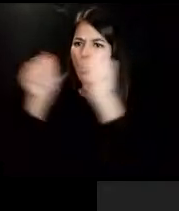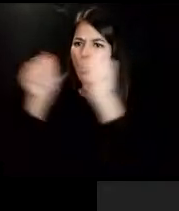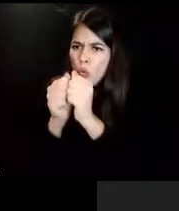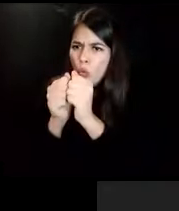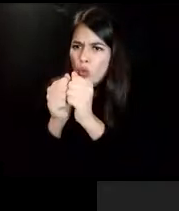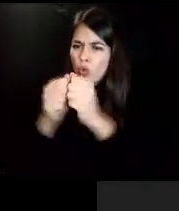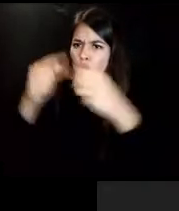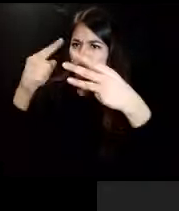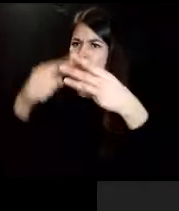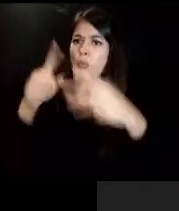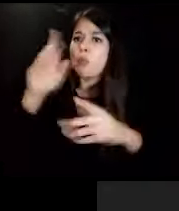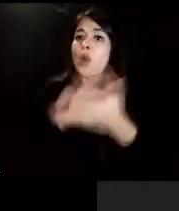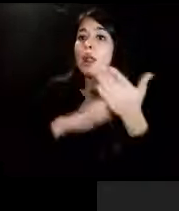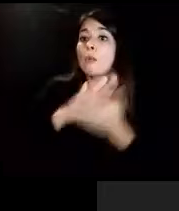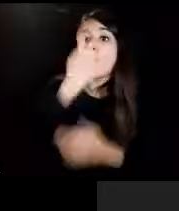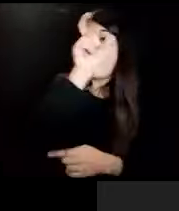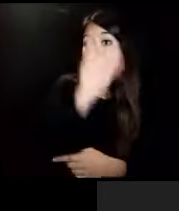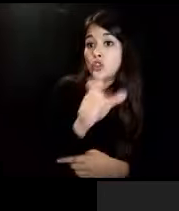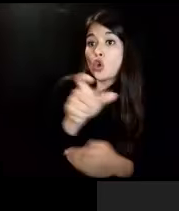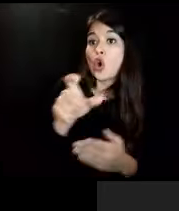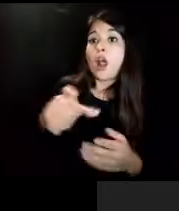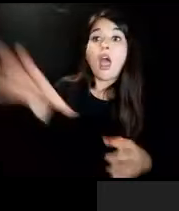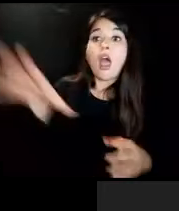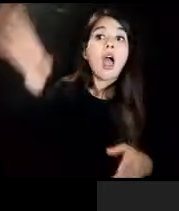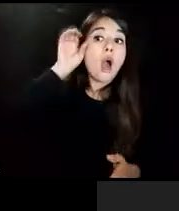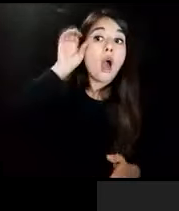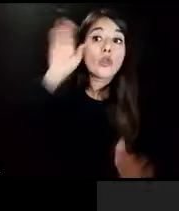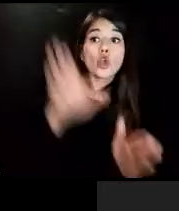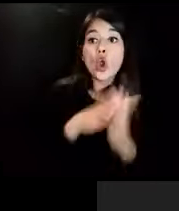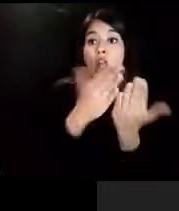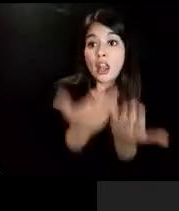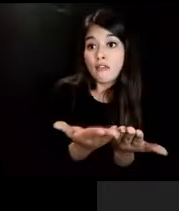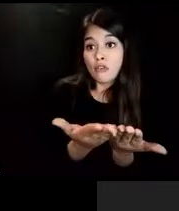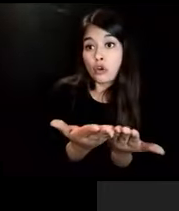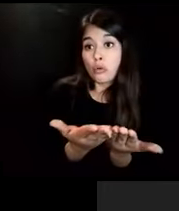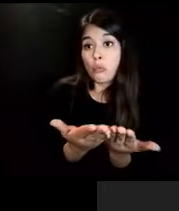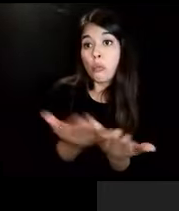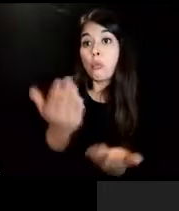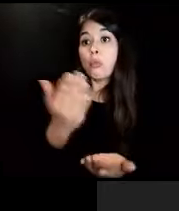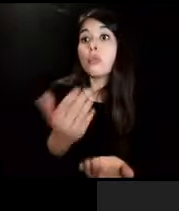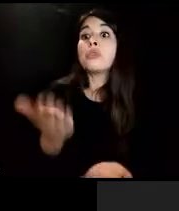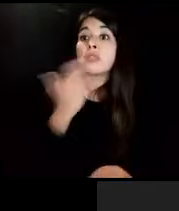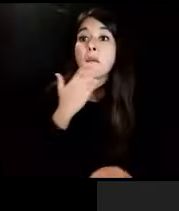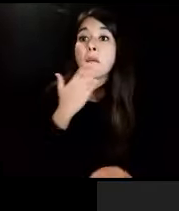lee un audiolibro muchas veces vuelve a leer el libro en papel, hay veces en